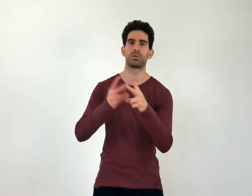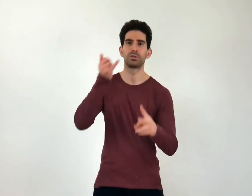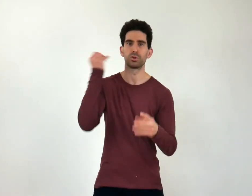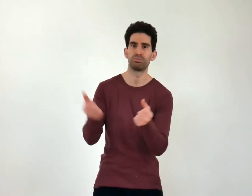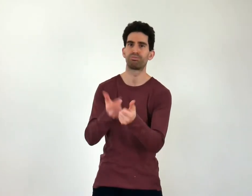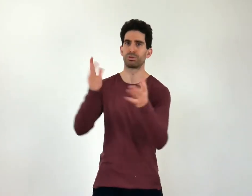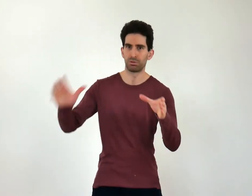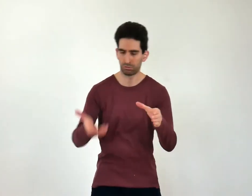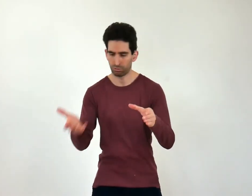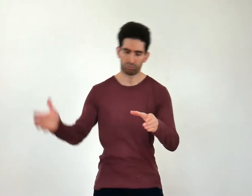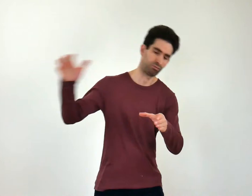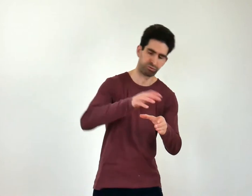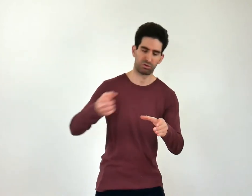Il ajoute tous les jaunes en même temps.